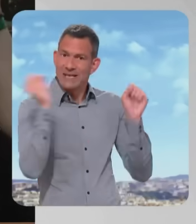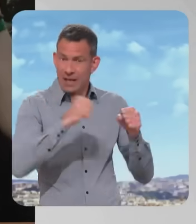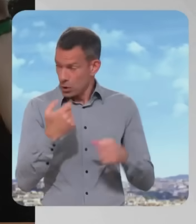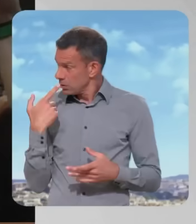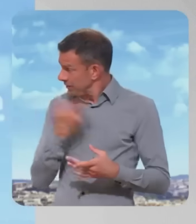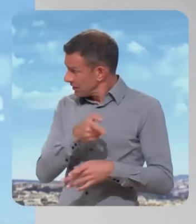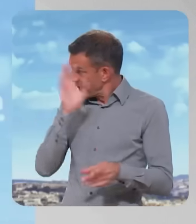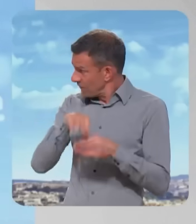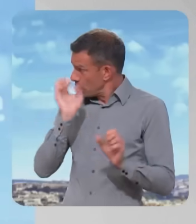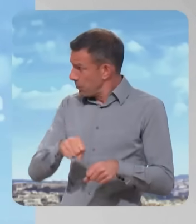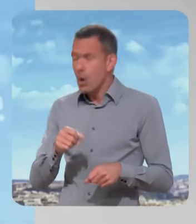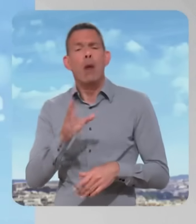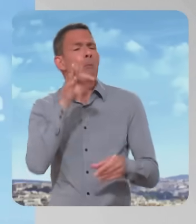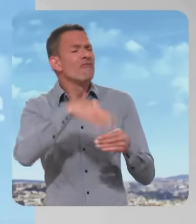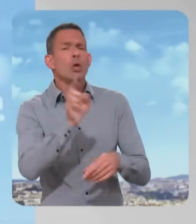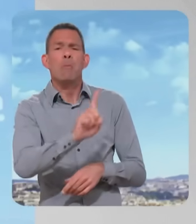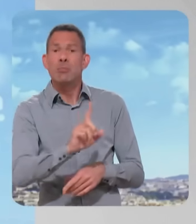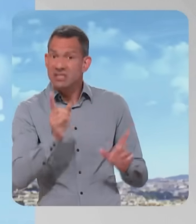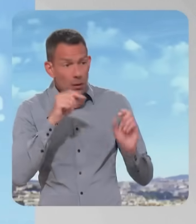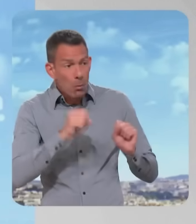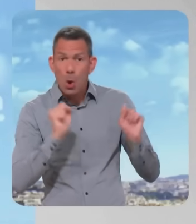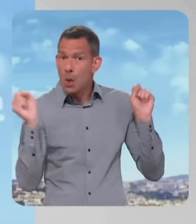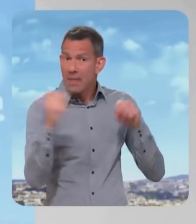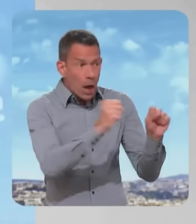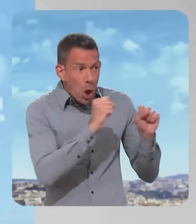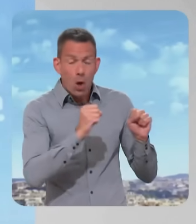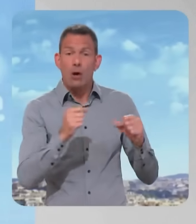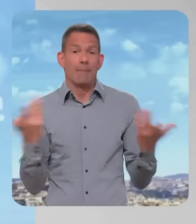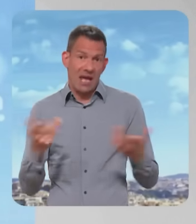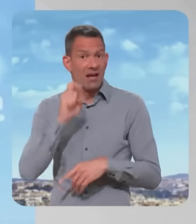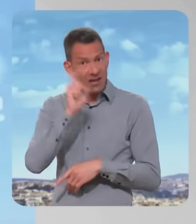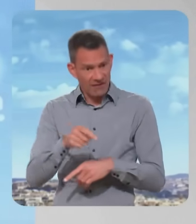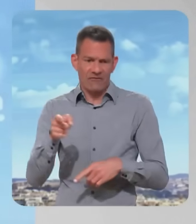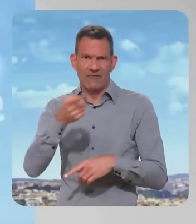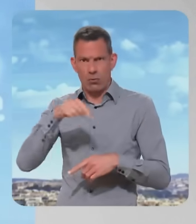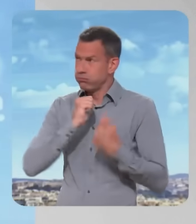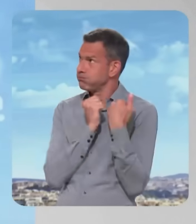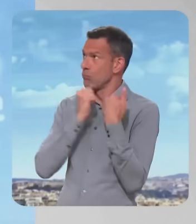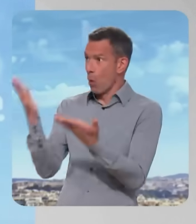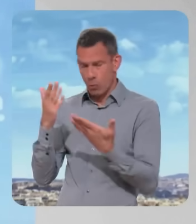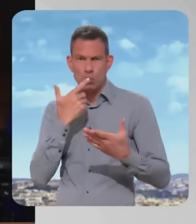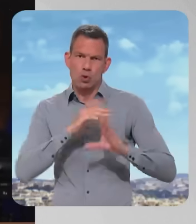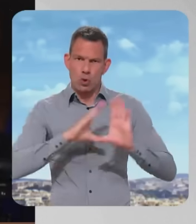Demain, à l'Assemblée nationale, les différents groupes vont se constituer. Il faut prendre les choses étape par étape.